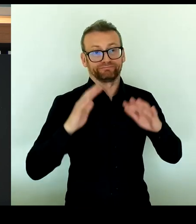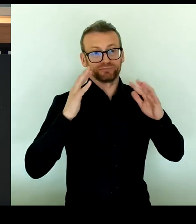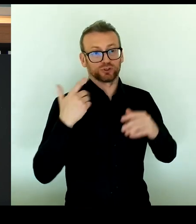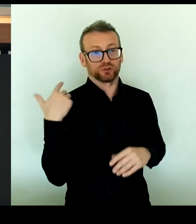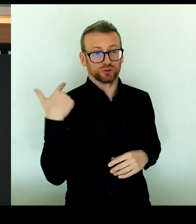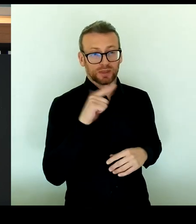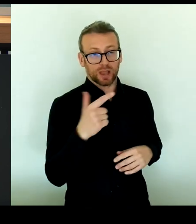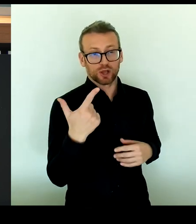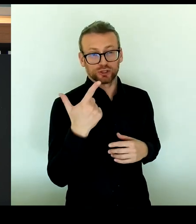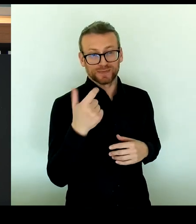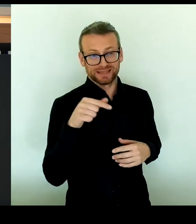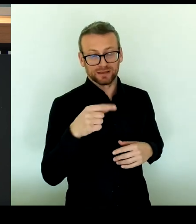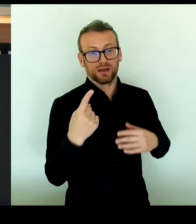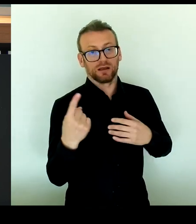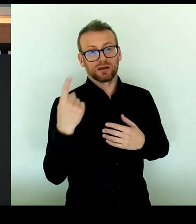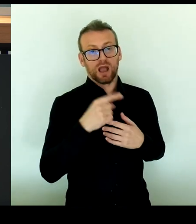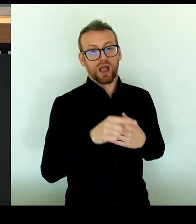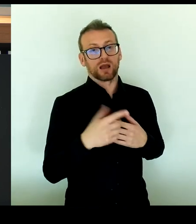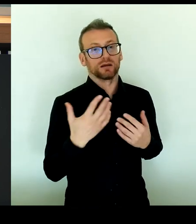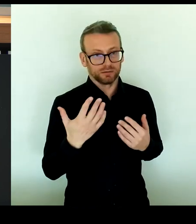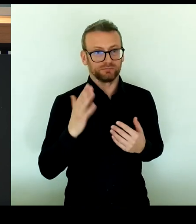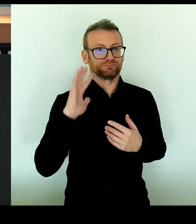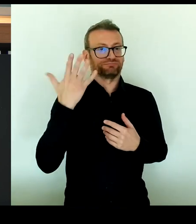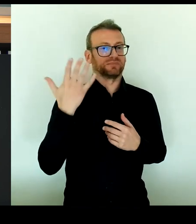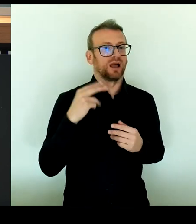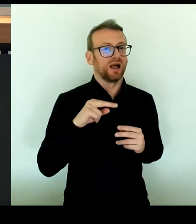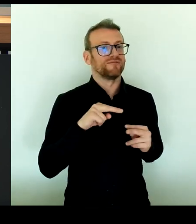Das ist ein wesentliches Element der Datenschutz-Grundverordnung.